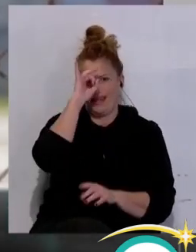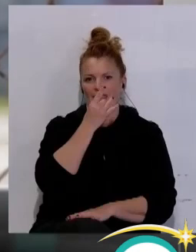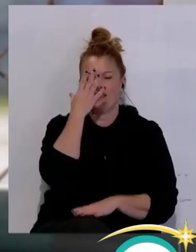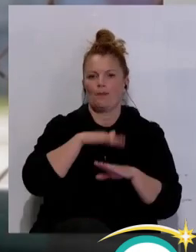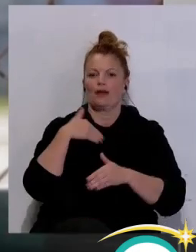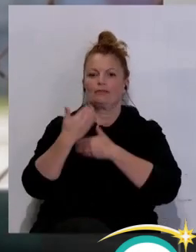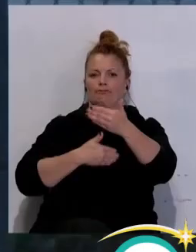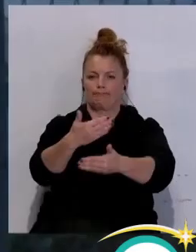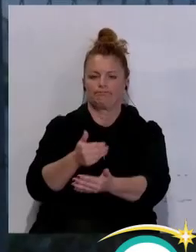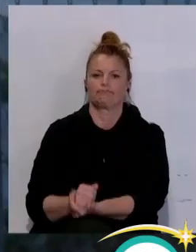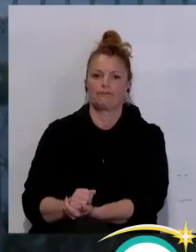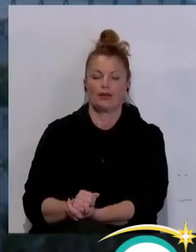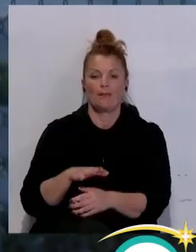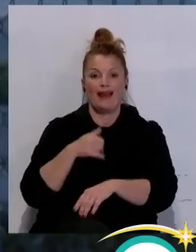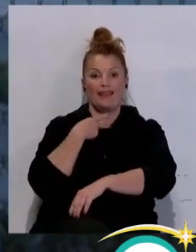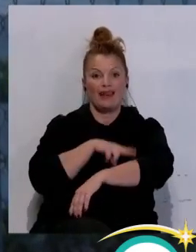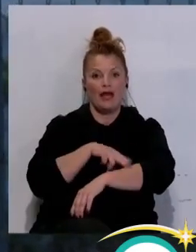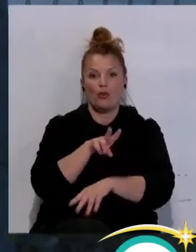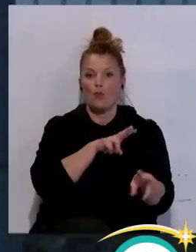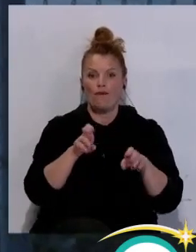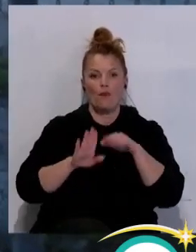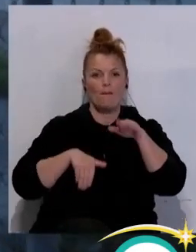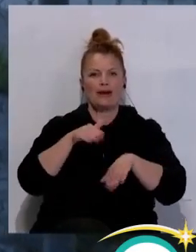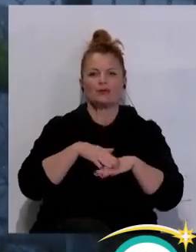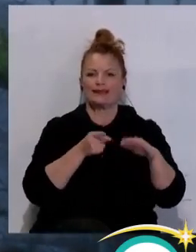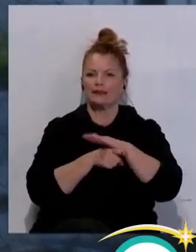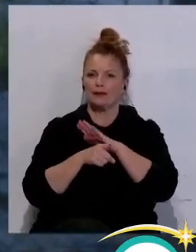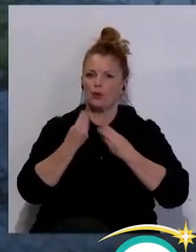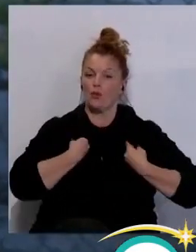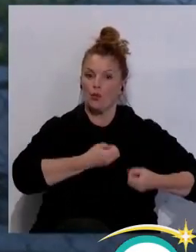próximos tiempos para el delegado este nuevo paso en la tramitación urbanística ratifica